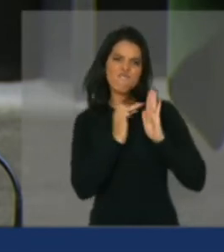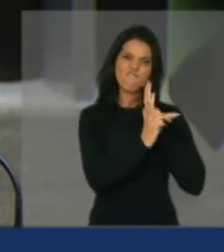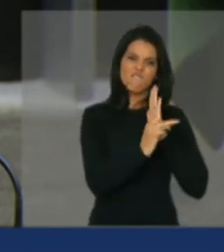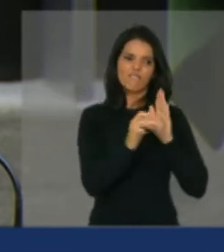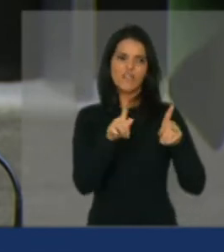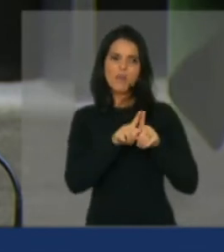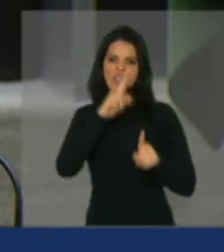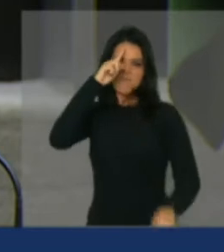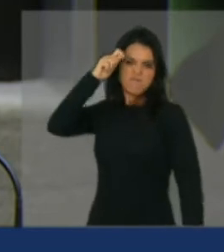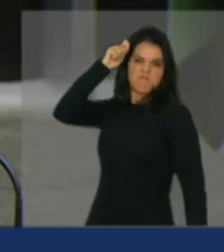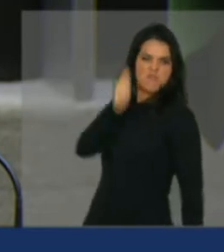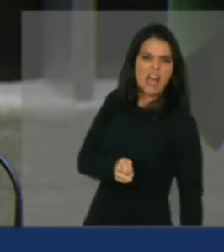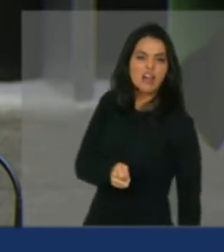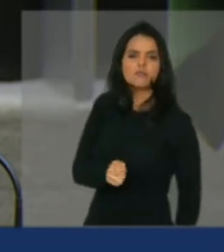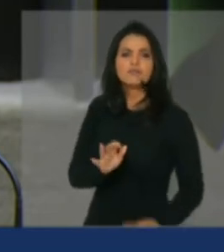RACISMO, DA MISOGINIA, E LGBTFOBIA, E VAMOS TER UMA